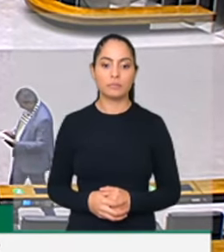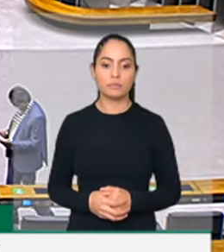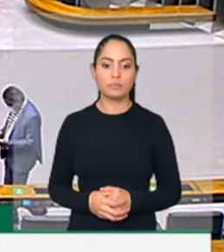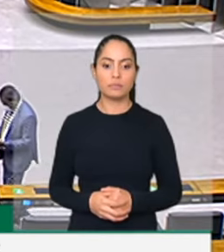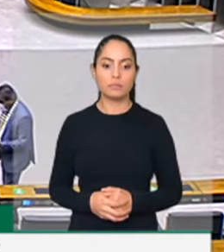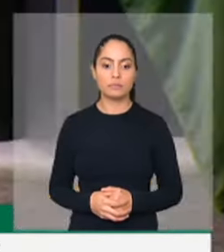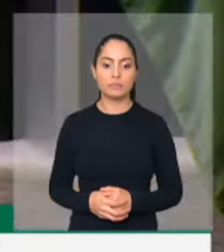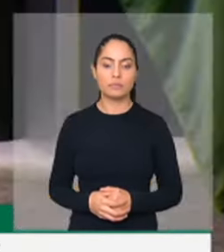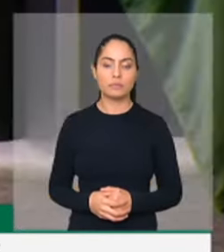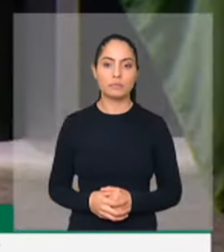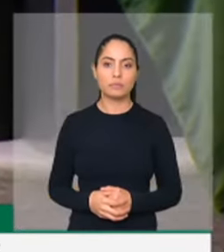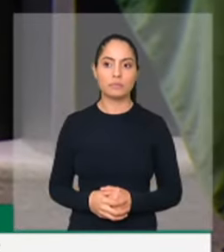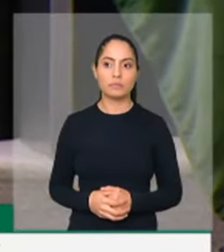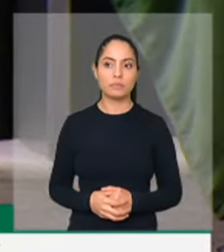MARCELO RAMOS, PRESIDE... A SESSÃO NESTE MOMENTO,